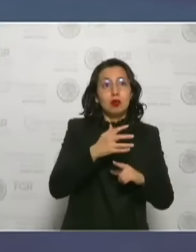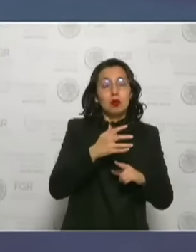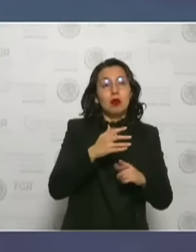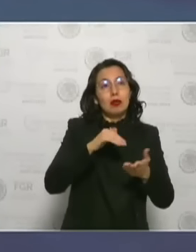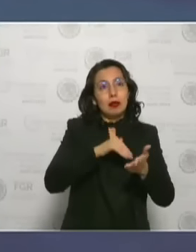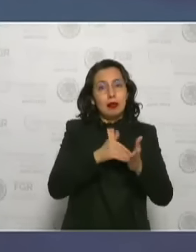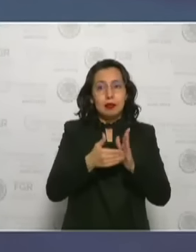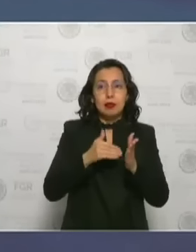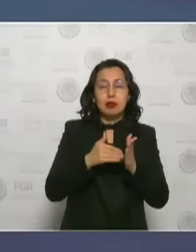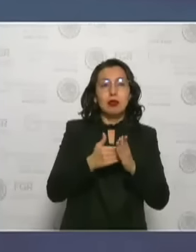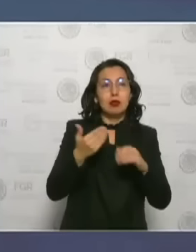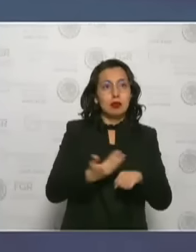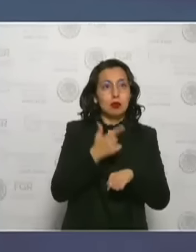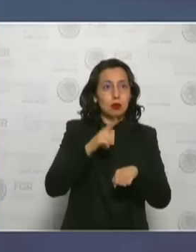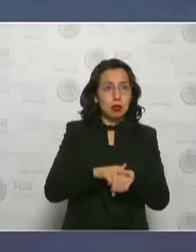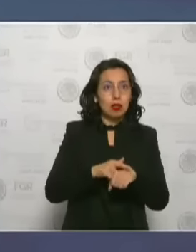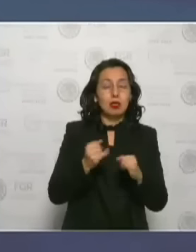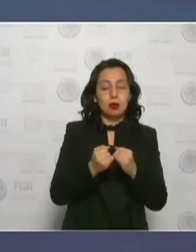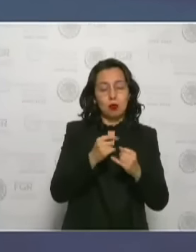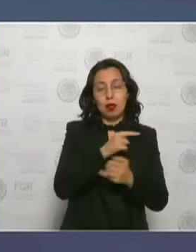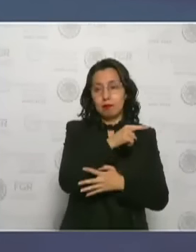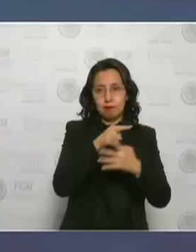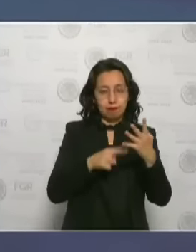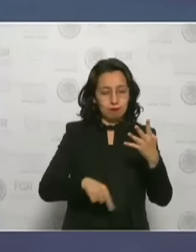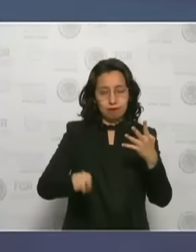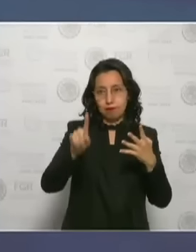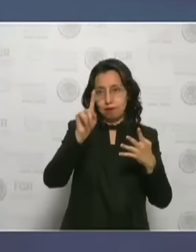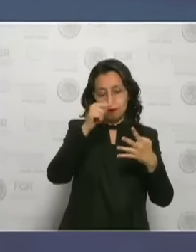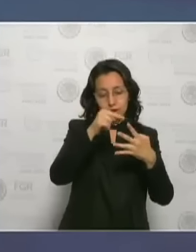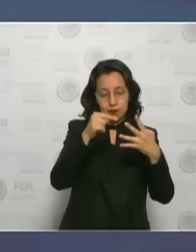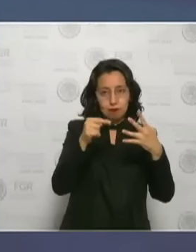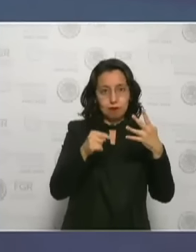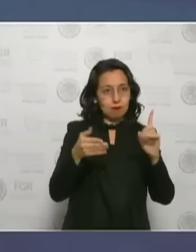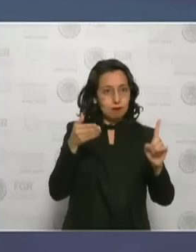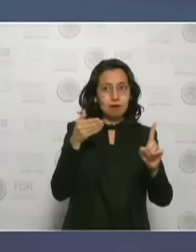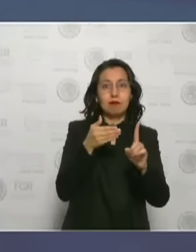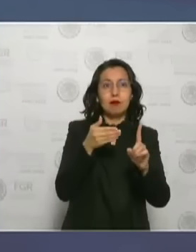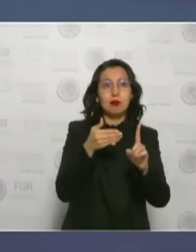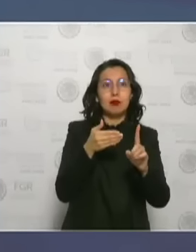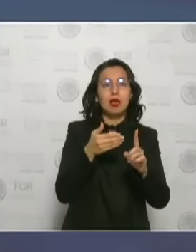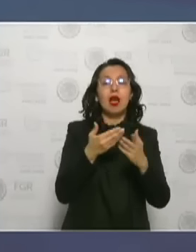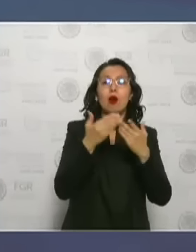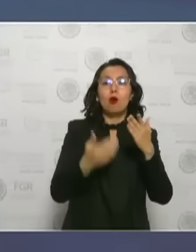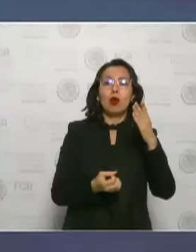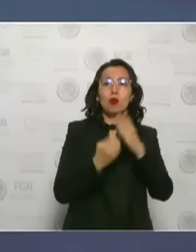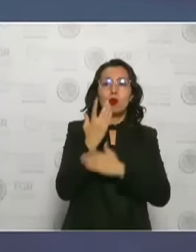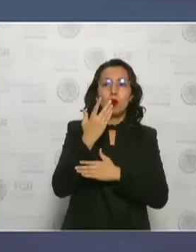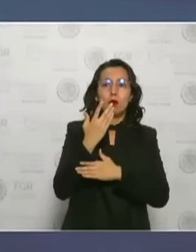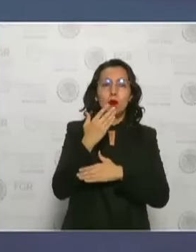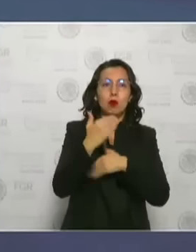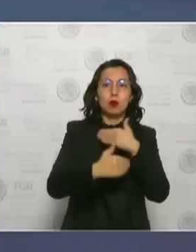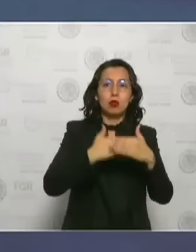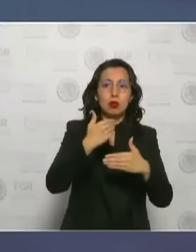Pública y sus cuatro ejes rectores, hemos entrado a una nueva etapa en materia de procuración de